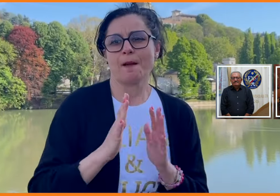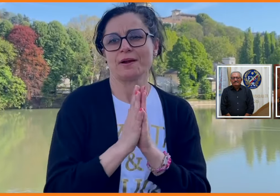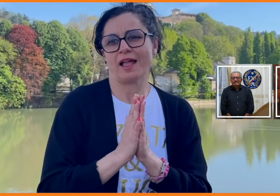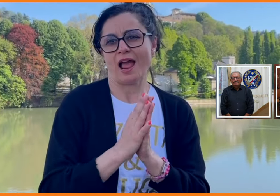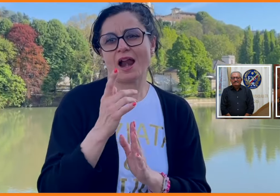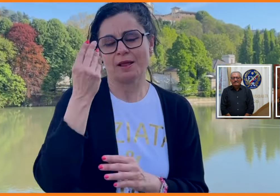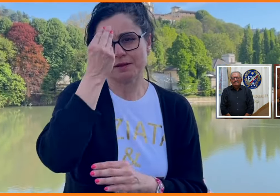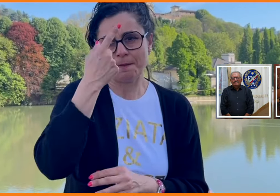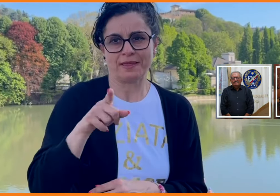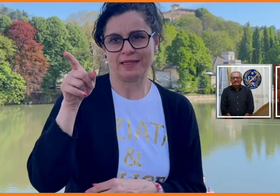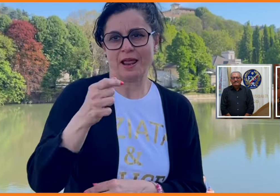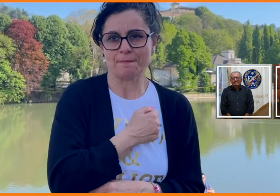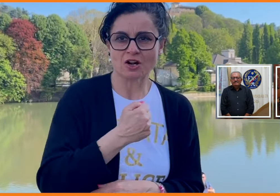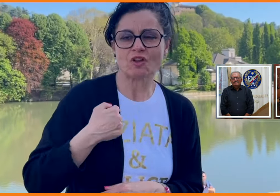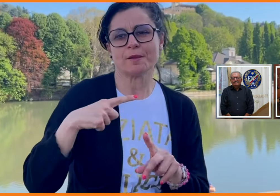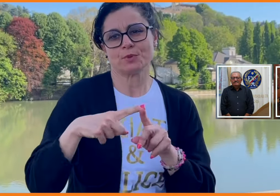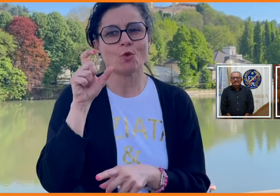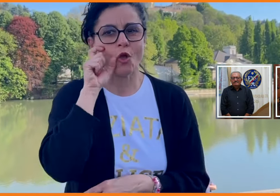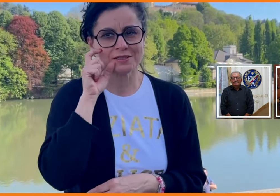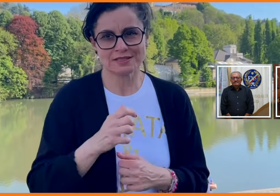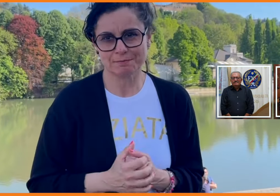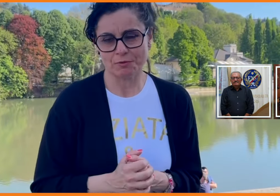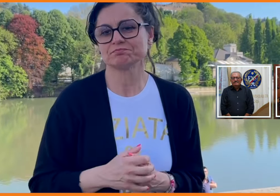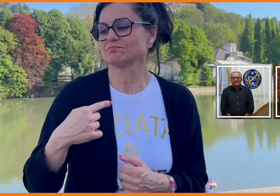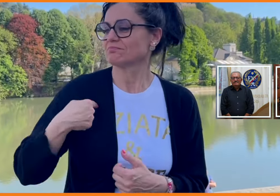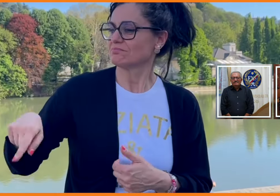Una volta lì dedicheremo una preghiera in ricordo del Cav. Manciagli e di Cosimo.